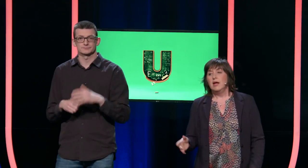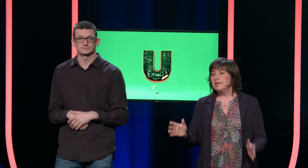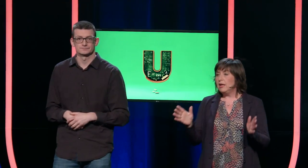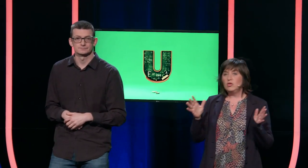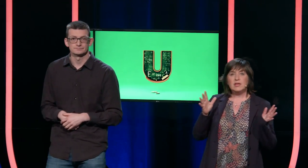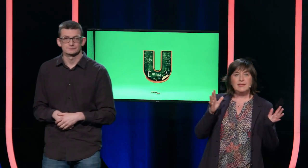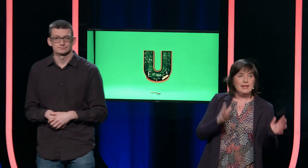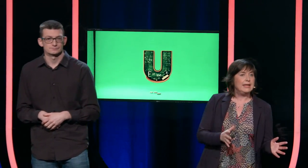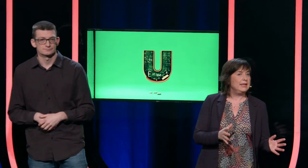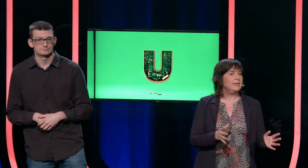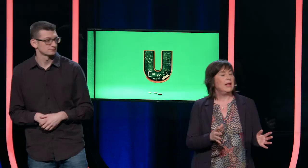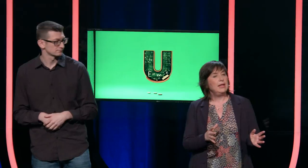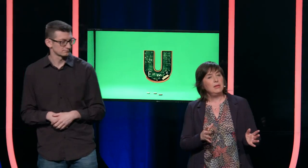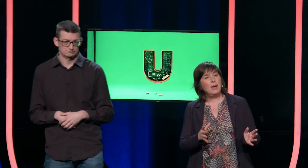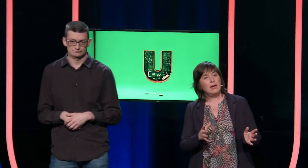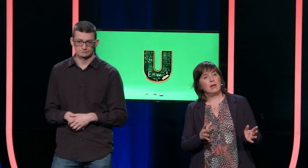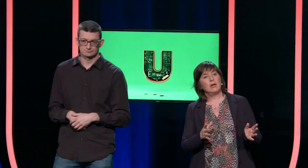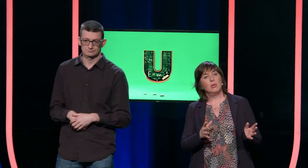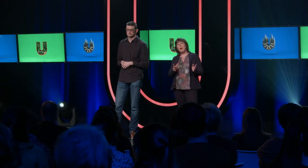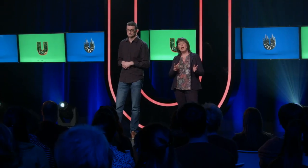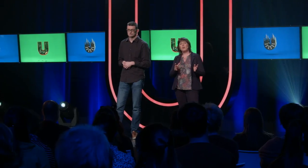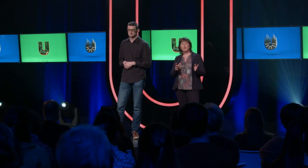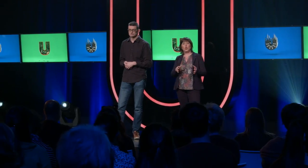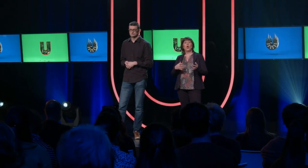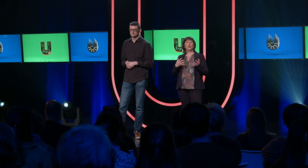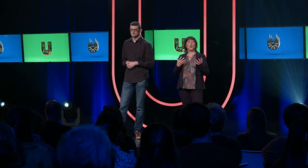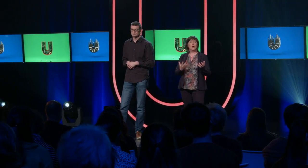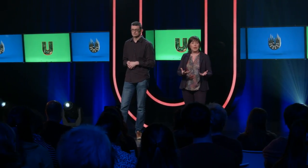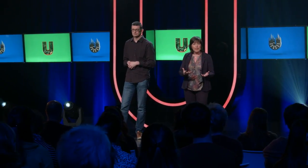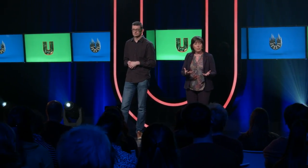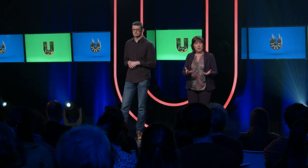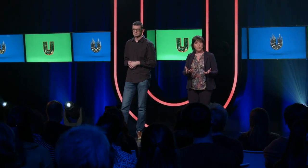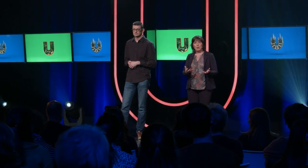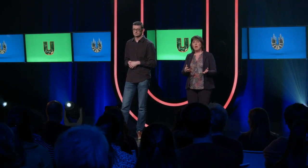Er zijn dus zeker niet alleen maar gebaren voor concrete begrippen,